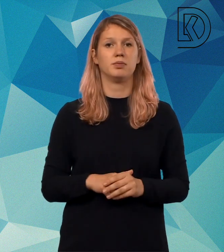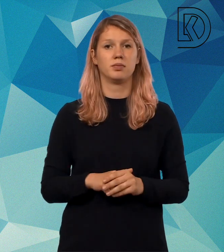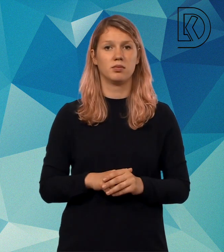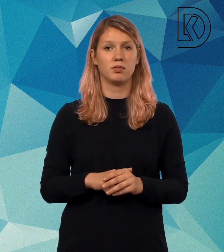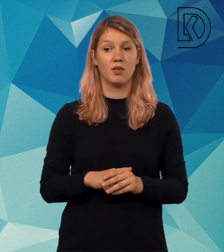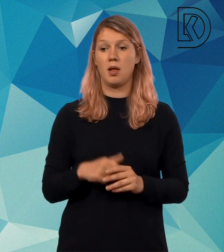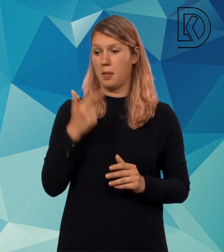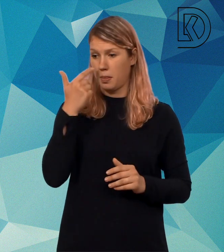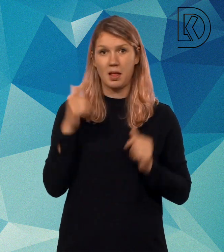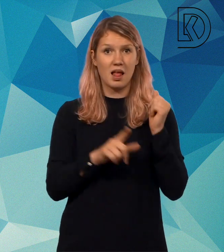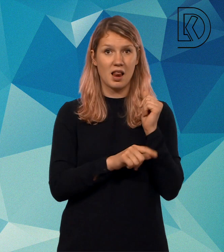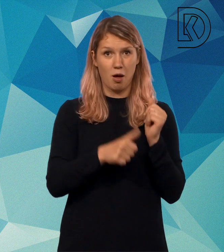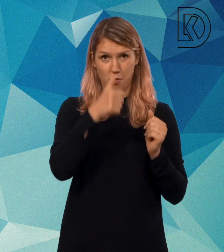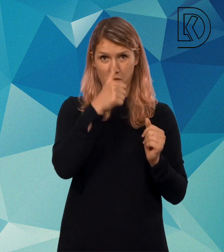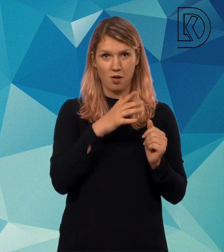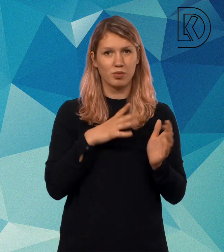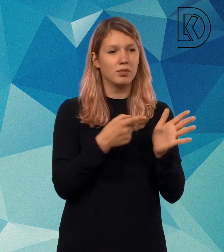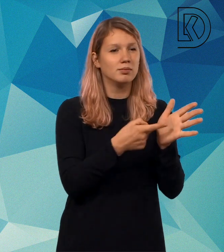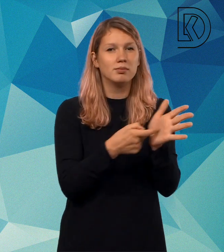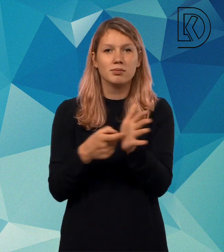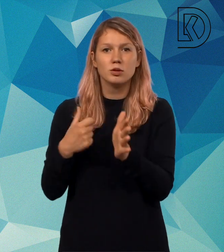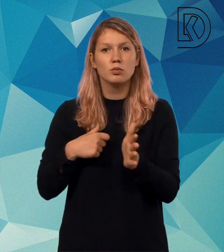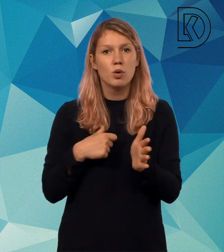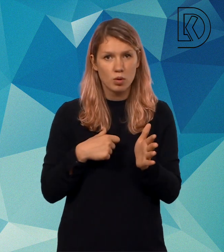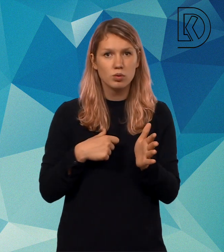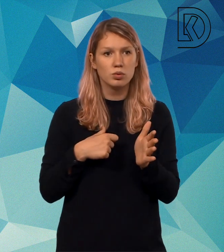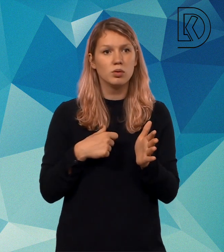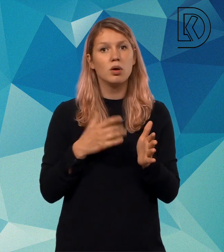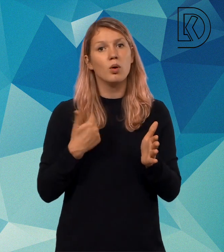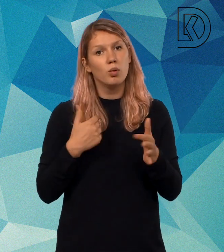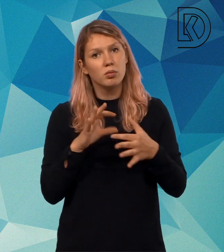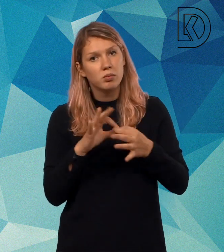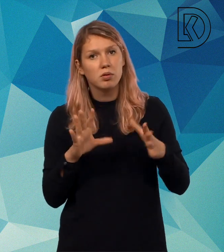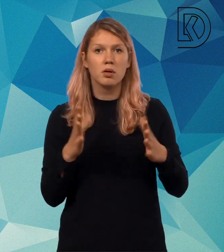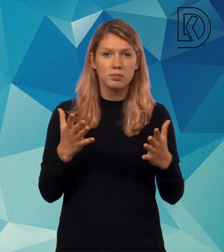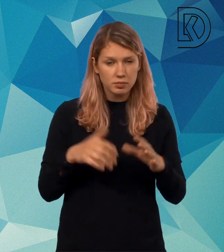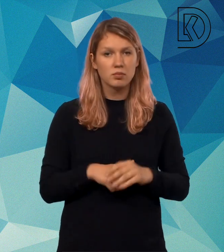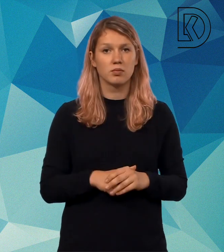Liepos mėnesį buvo atlikta katalonų apklausa, ar jie pageidautų nepriklausomybės nuo Ispanijos.